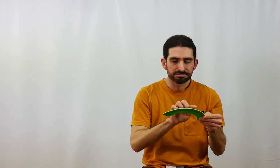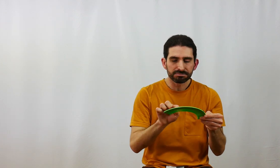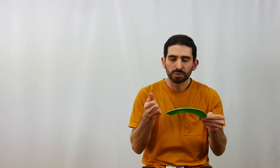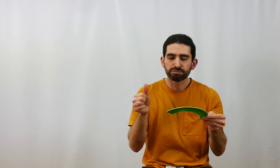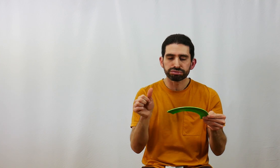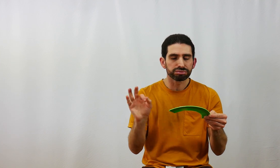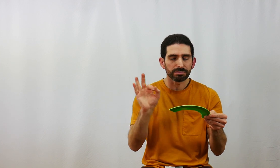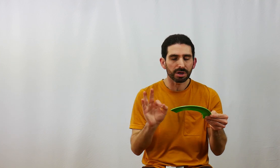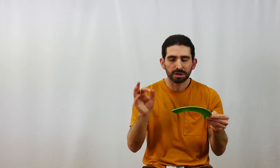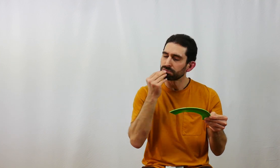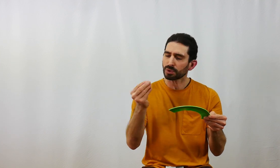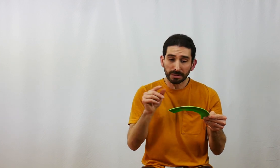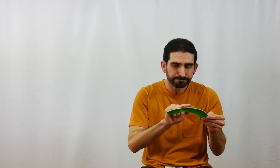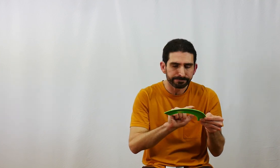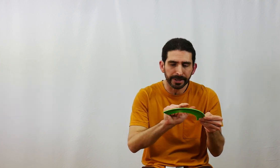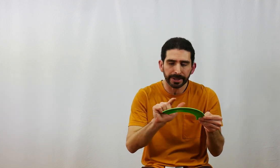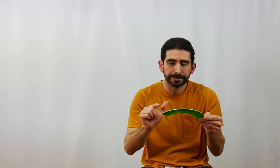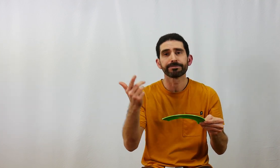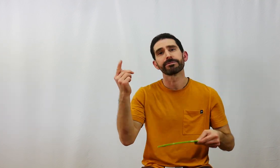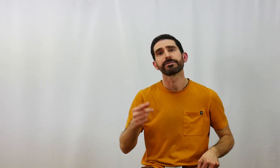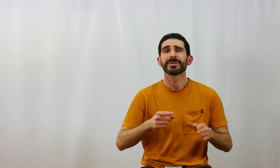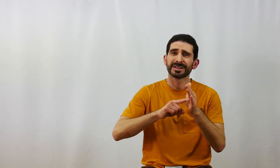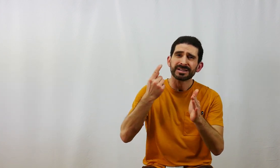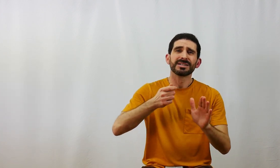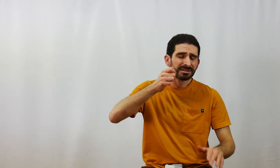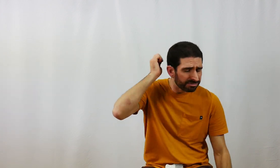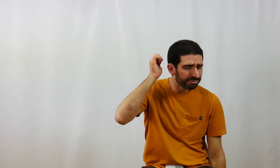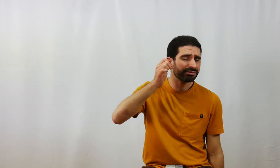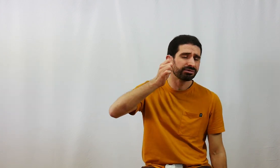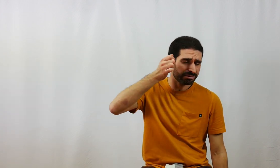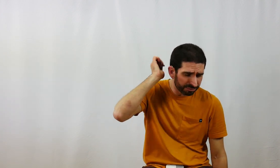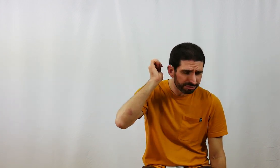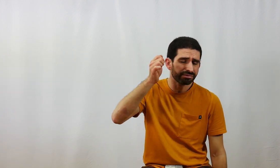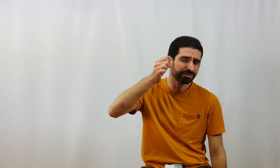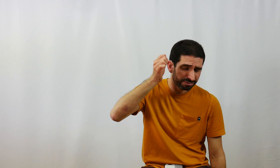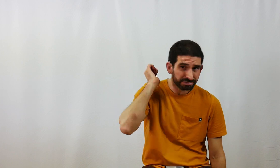Si pas de poux, tout va bien. S'il y en a, recommencer le traitement.